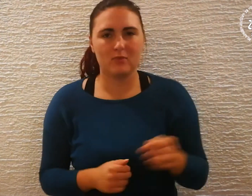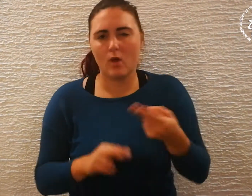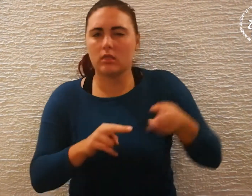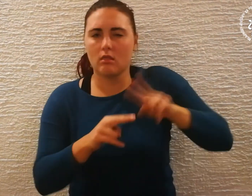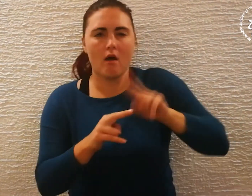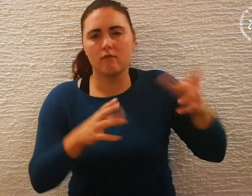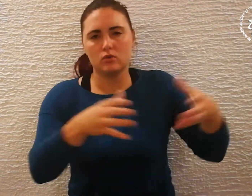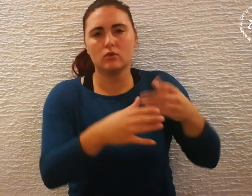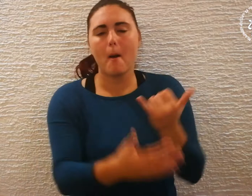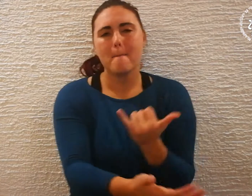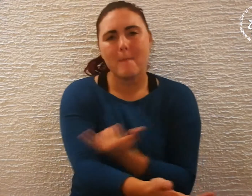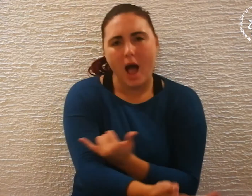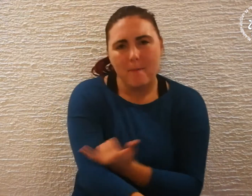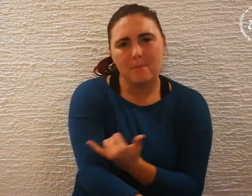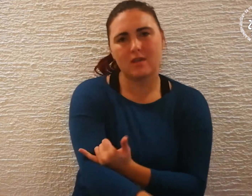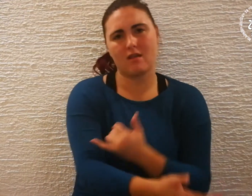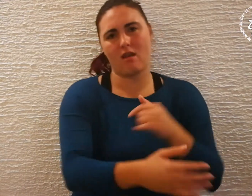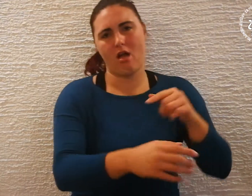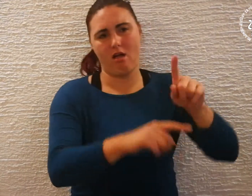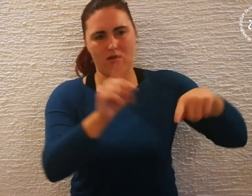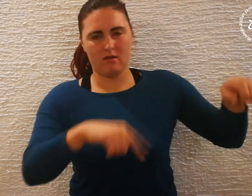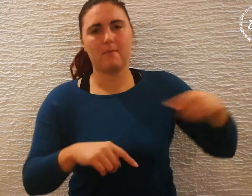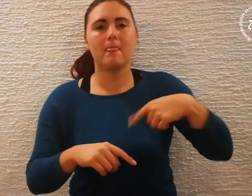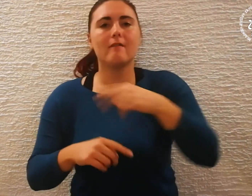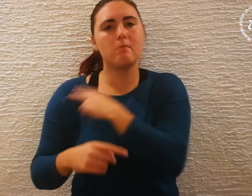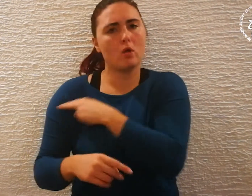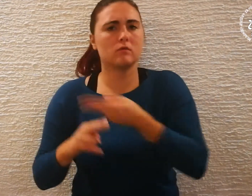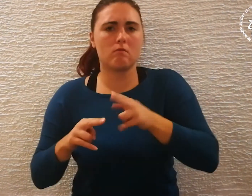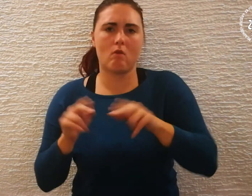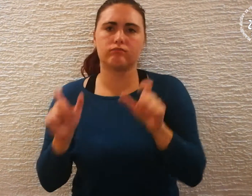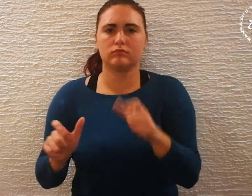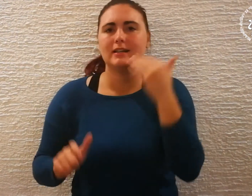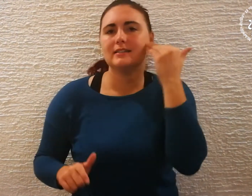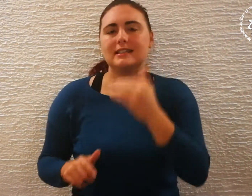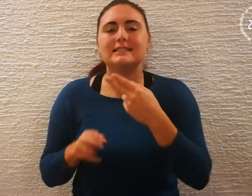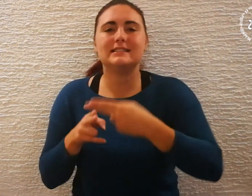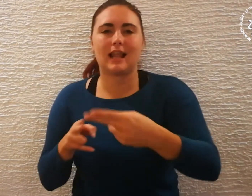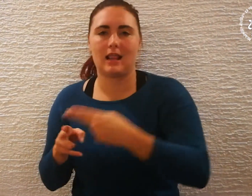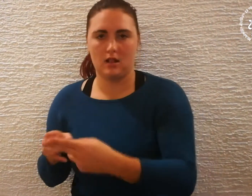To je največ pri mamilih in podobnih. V bolnici pa je strogo sterilno.